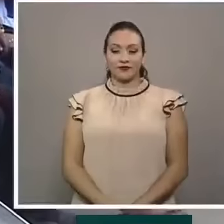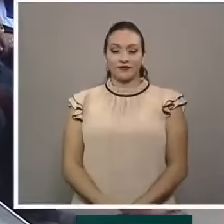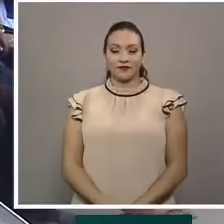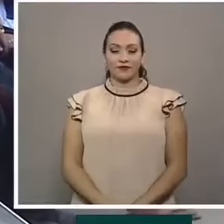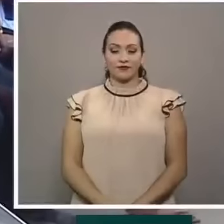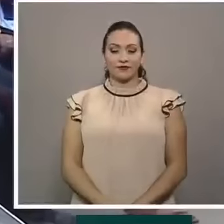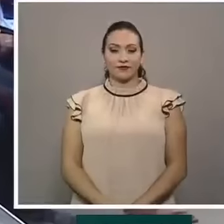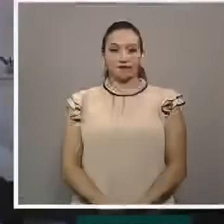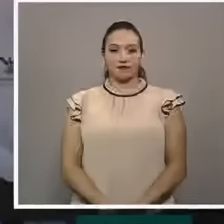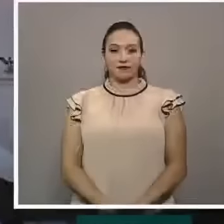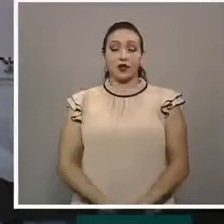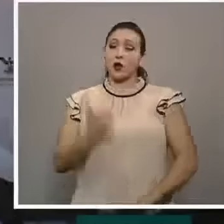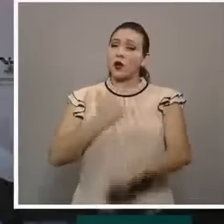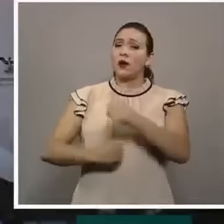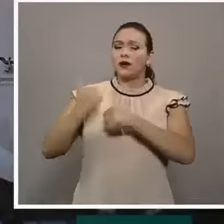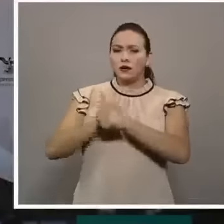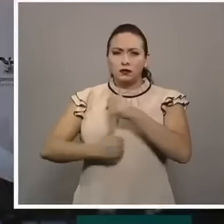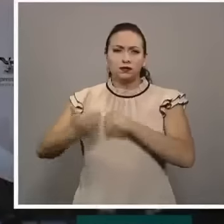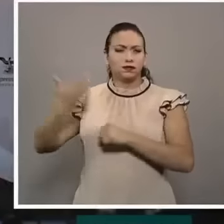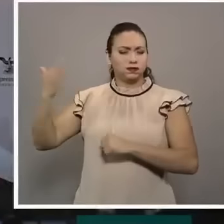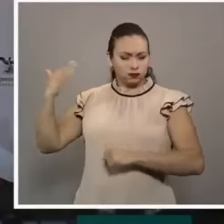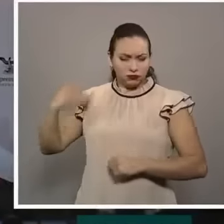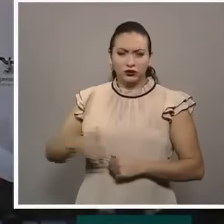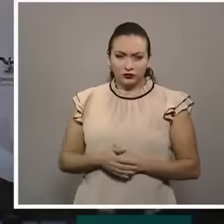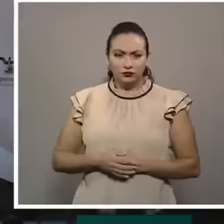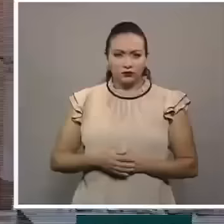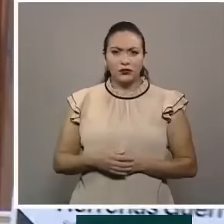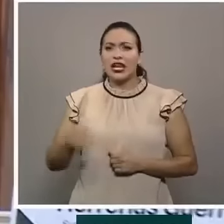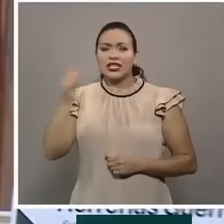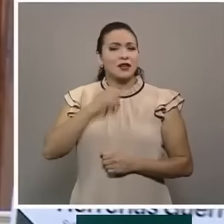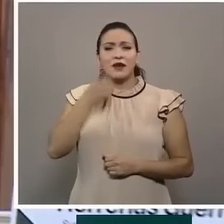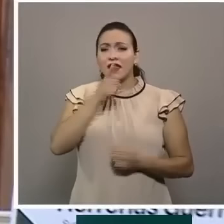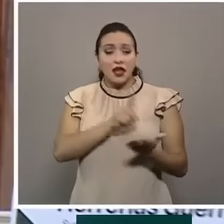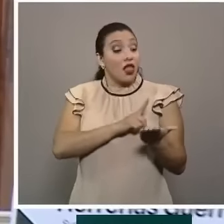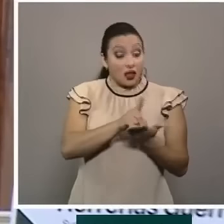durante muchos años hemos hablado del derecho de los pueblos y comunidades indígenas desde el